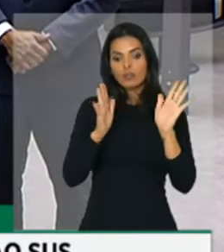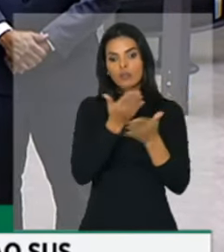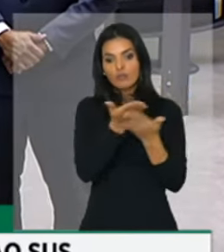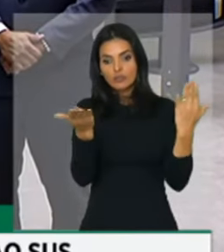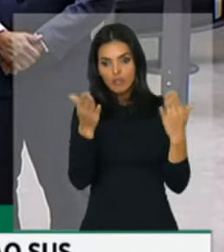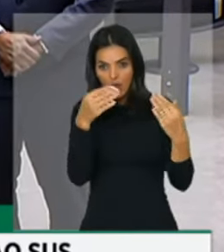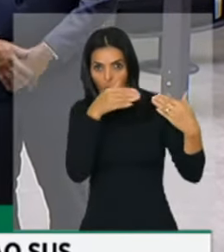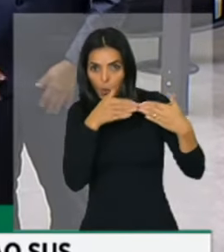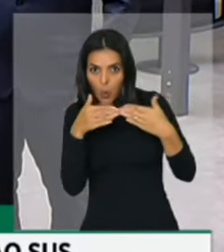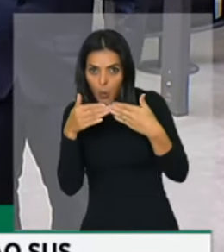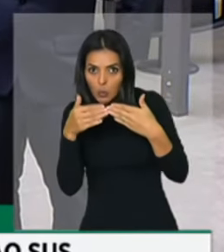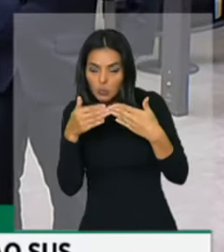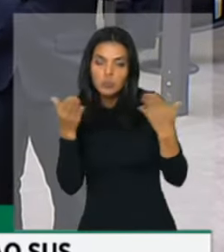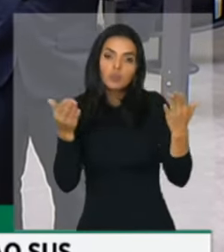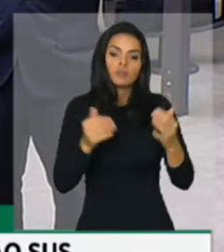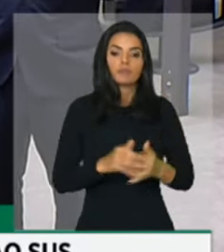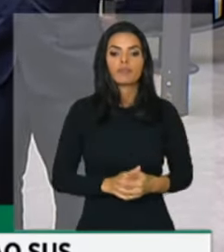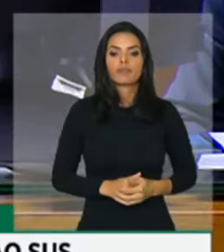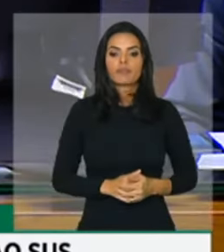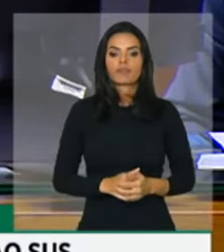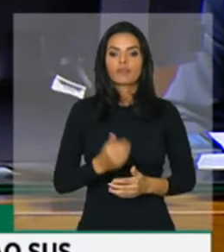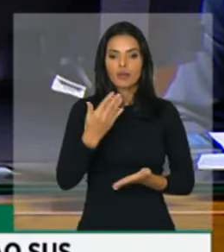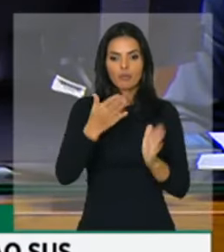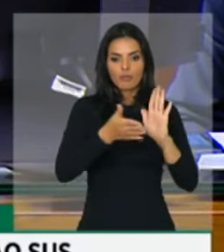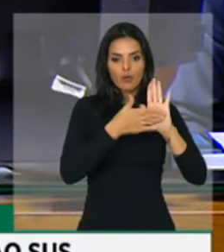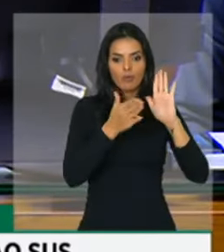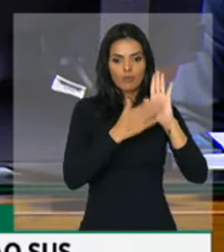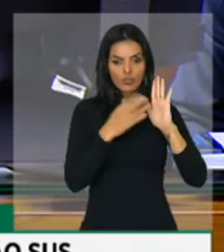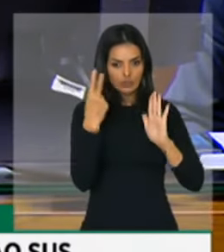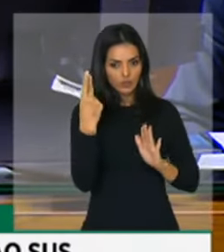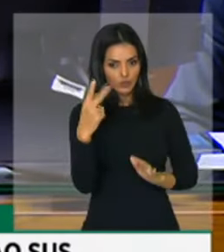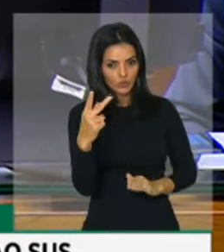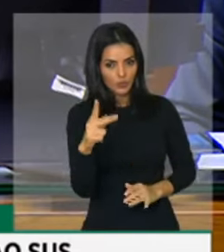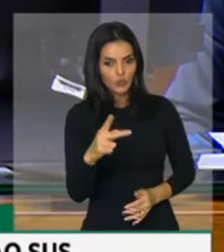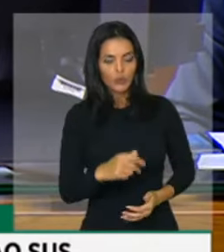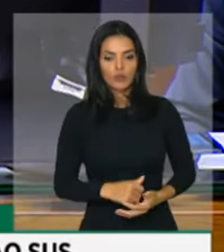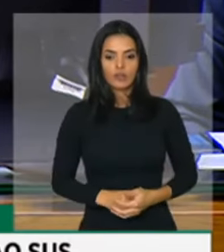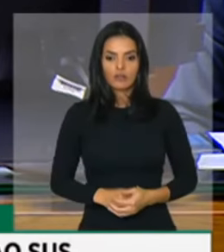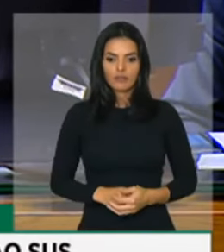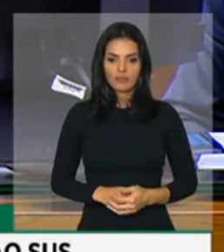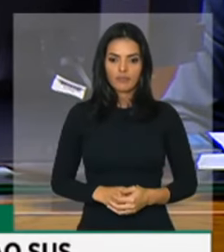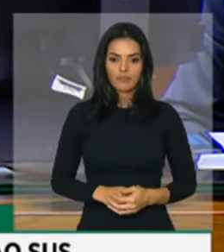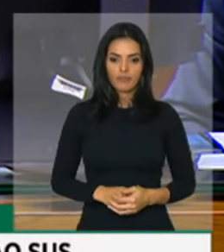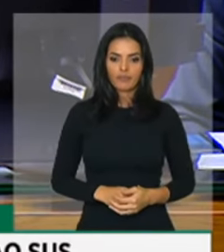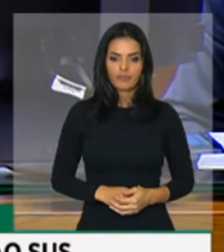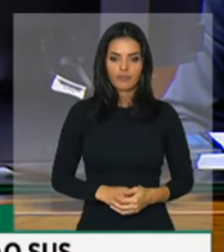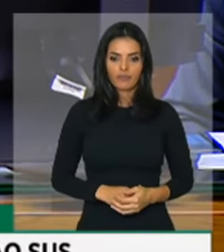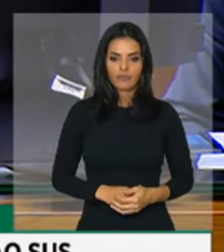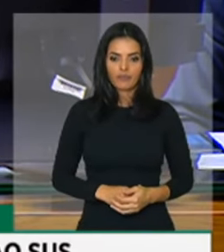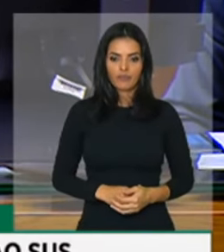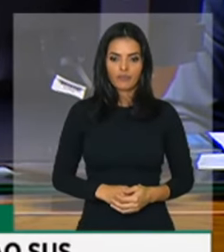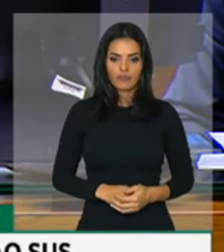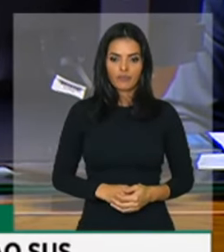QUE A MESA COLOCOU QUE NO REGIMENTO NÃO É POSSÍVEL ERA O SENHOR FAZER UMA